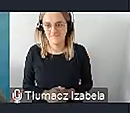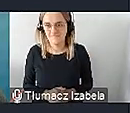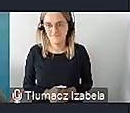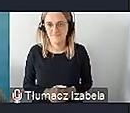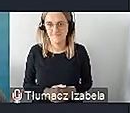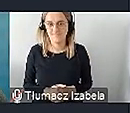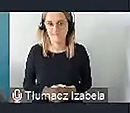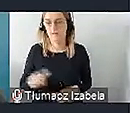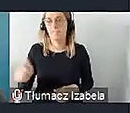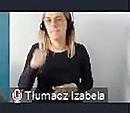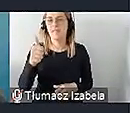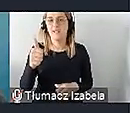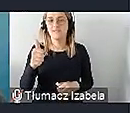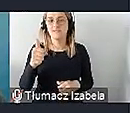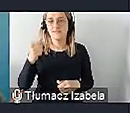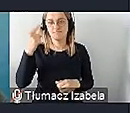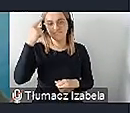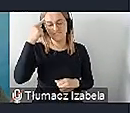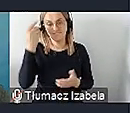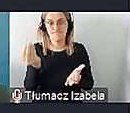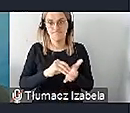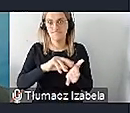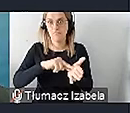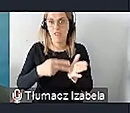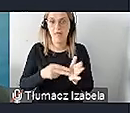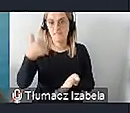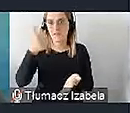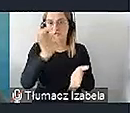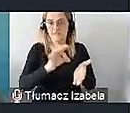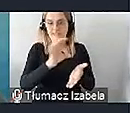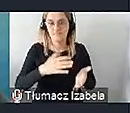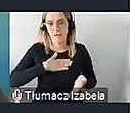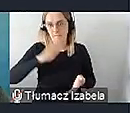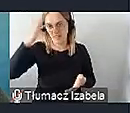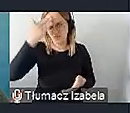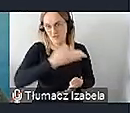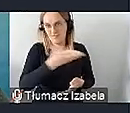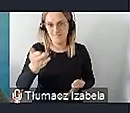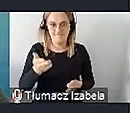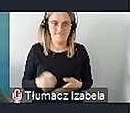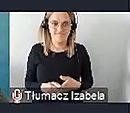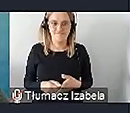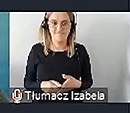Pierwsza taka stymulacja wizualna, pierwszy rysunek, który, mam nadzieję, jakoś nas osadzi w tym,